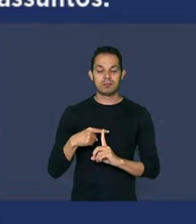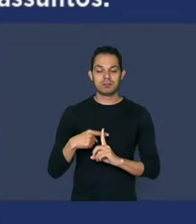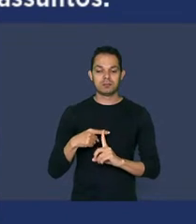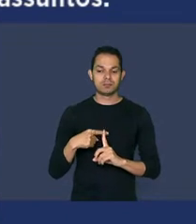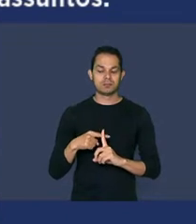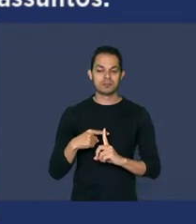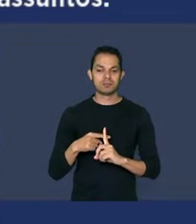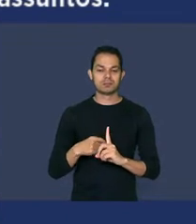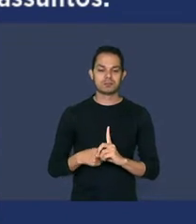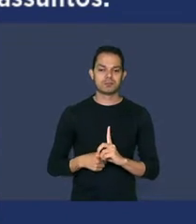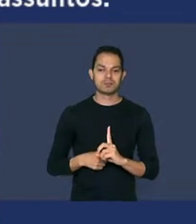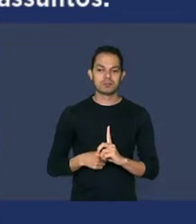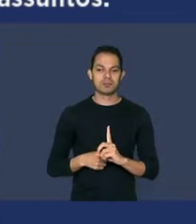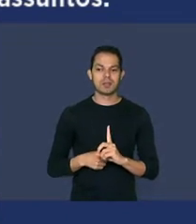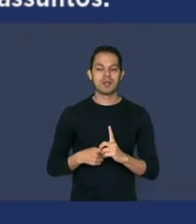SOBERANIA DA UCRÂNIA E QUALQUER CONFLITO DEVE